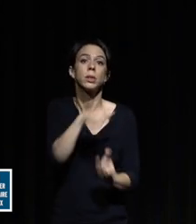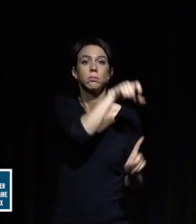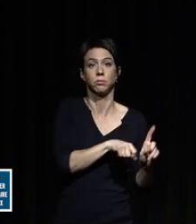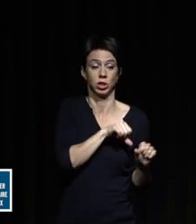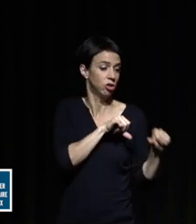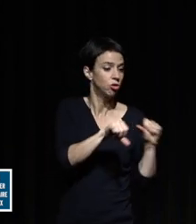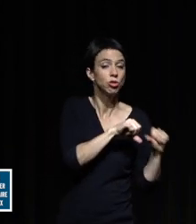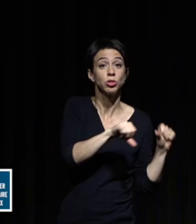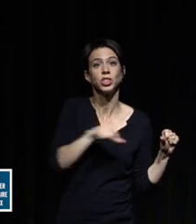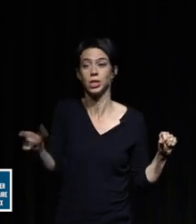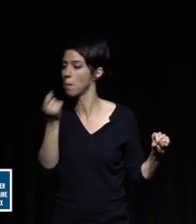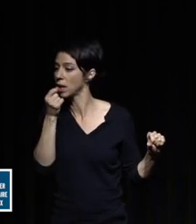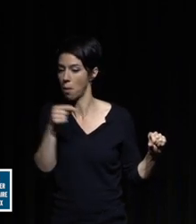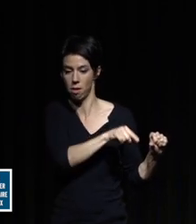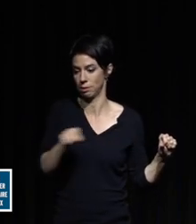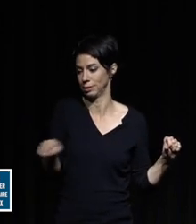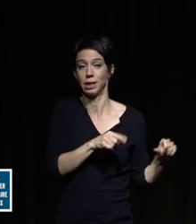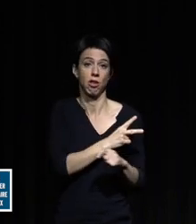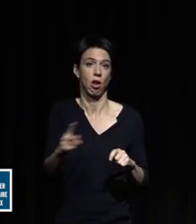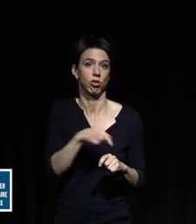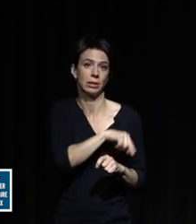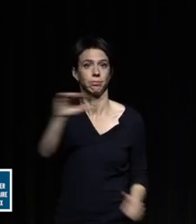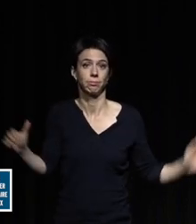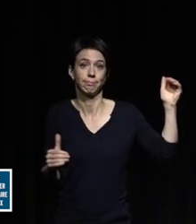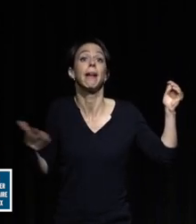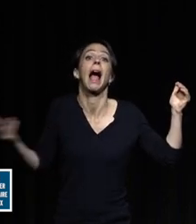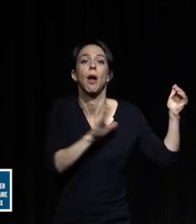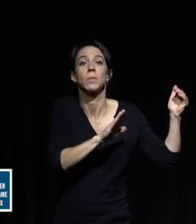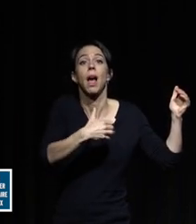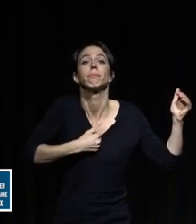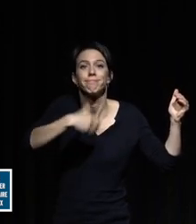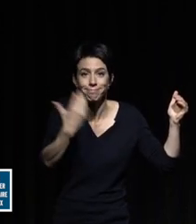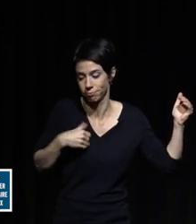mais c'est comme ça et par contre qu'on a un choix thérapeutiques théoriquement multiples